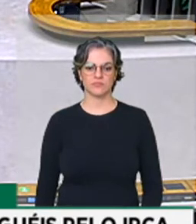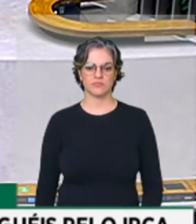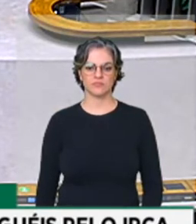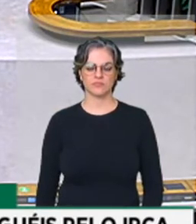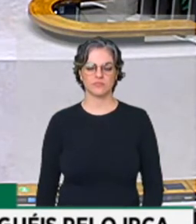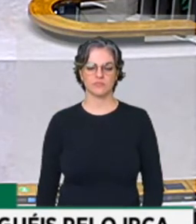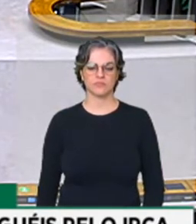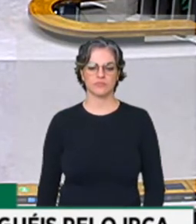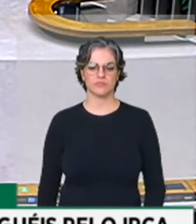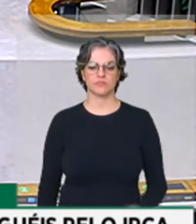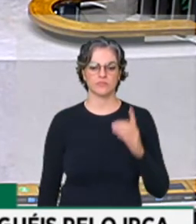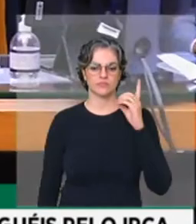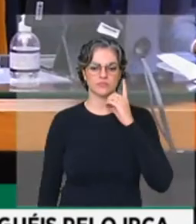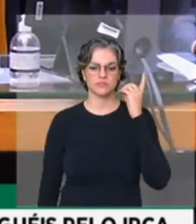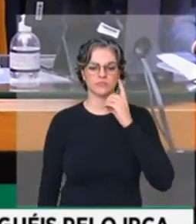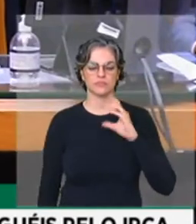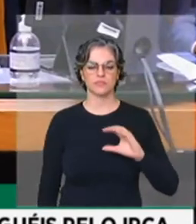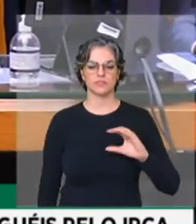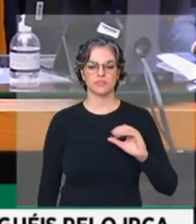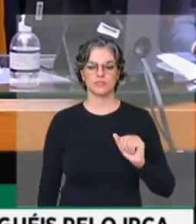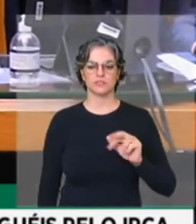MUITO OBRIGADO OBRIGADO. -- [PRESIDENTE]: 4 MINUTOS O DEPUTADO CARRERAS, METADE DO TEMPO DE LIDERANÇA